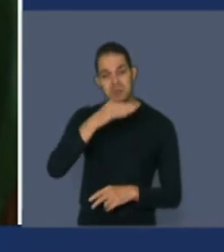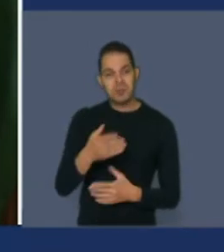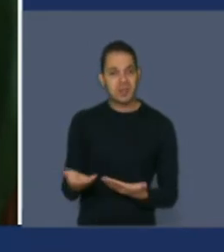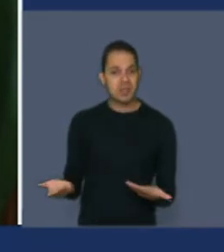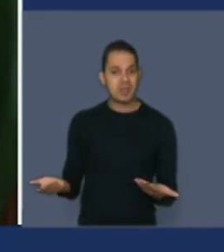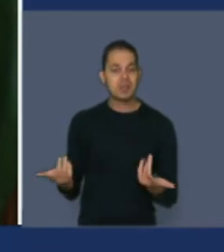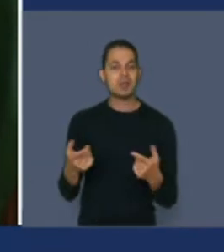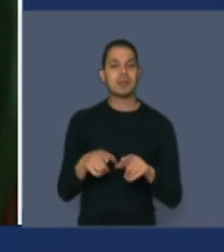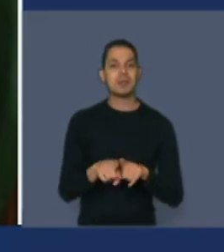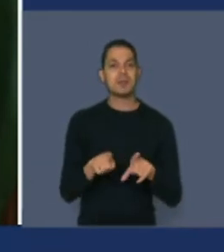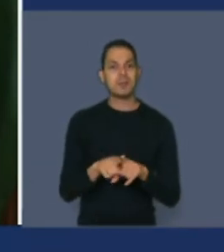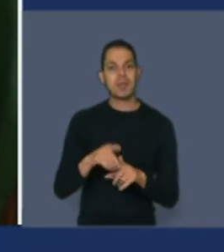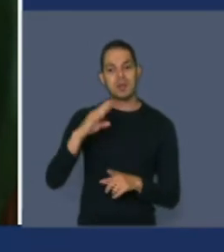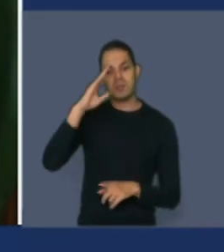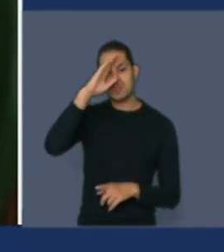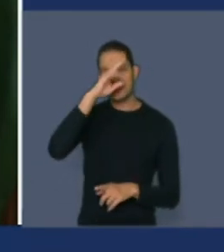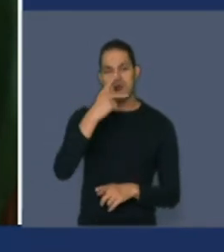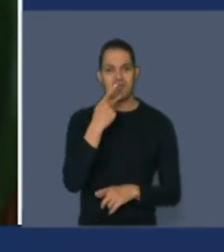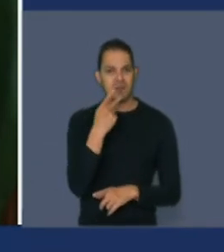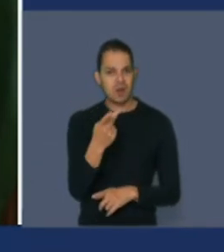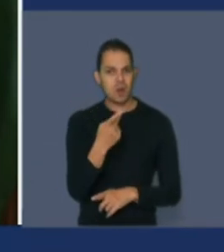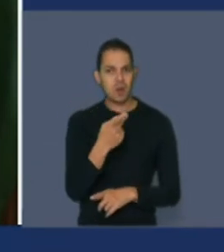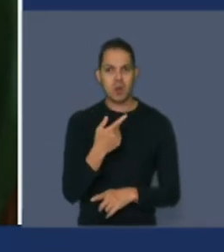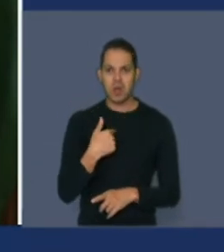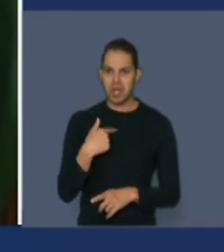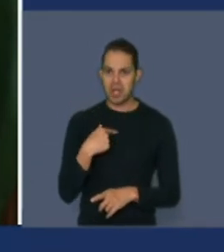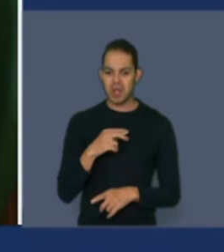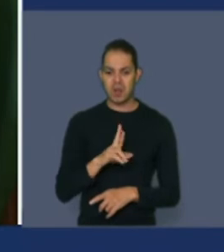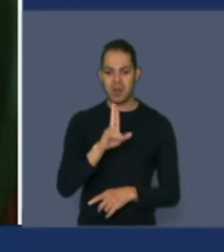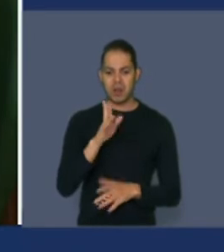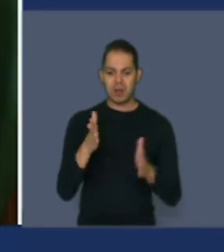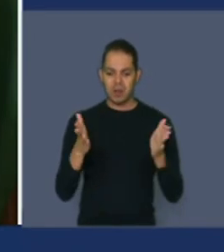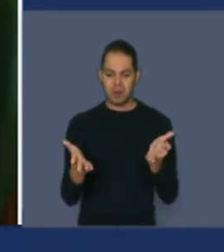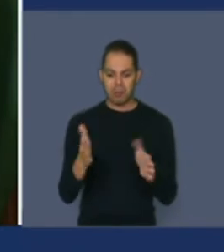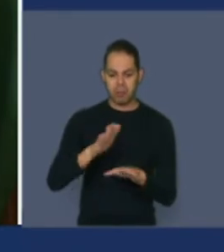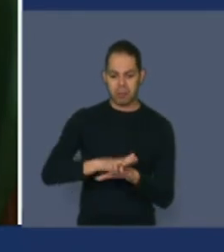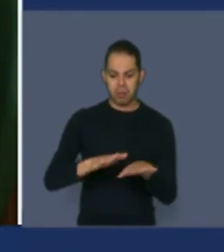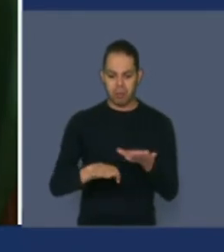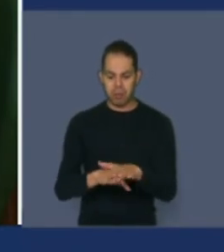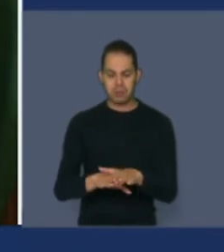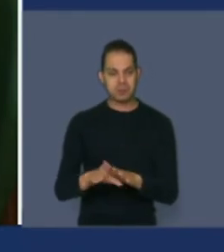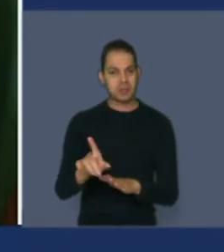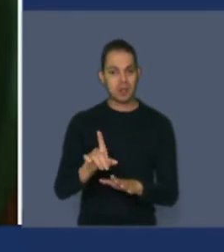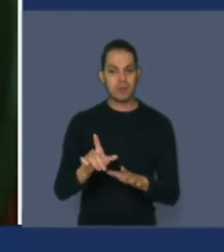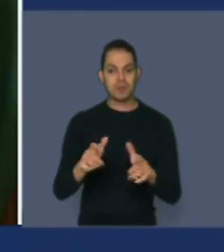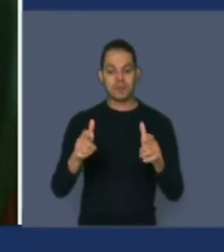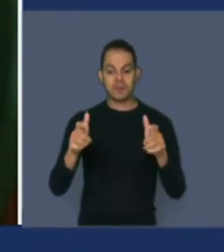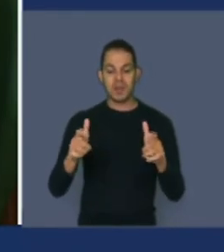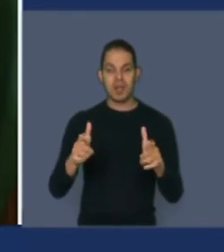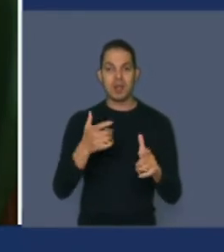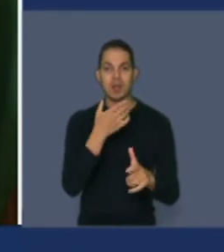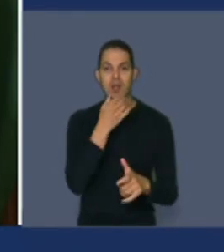ELE DISSE QUE NÃO ERA COVEIRO. COVEIRO FOI A CATEGORIA QUE MAIS AUMENTOU EMPREGO NESSE UM ANO E MEIO PARA ENTERRAR PESSOAS POR